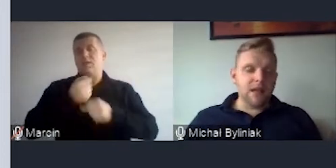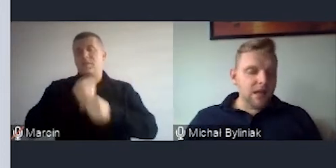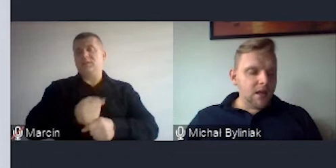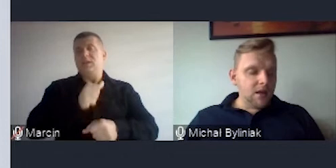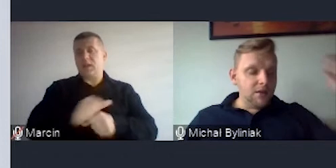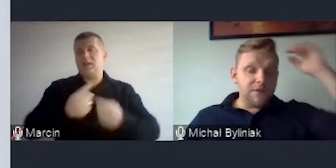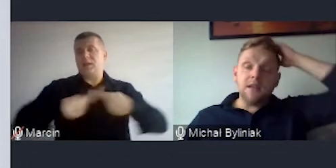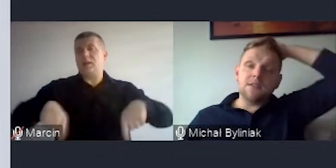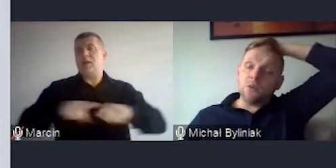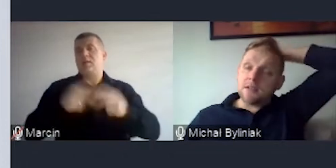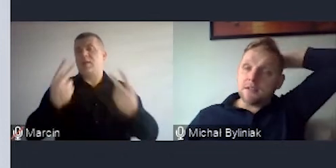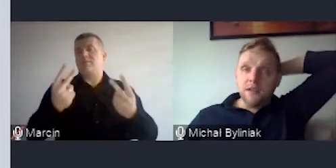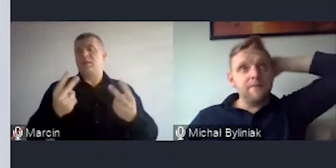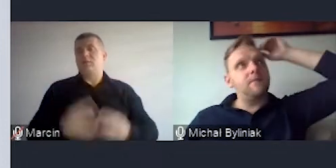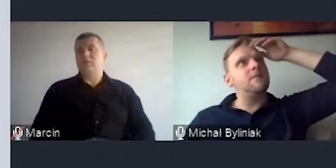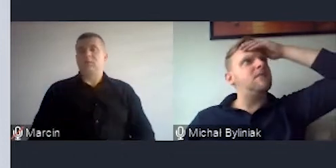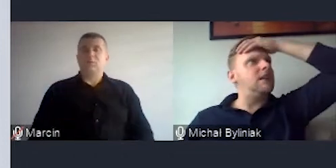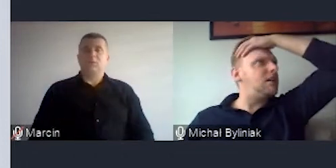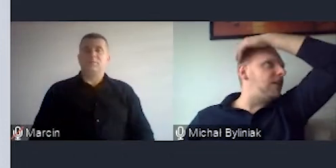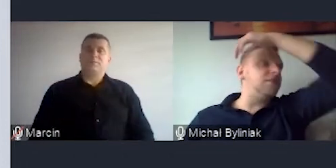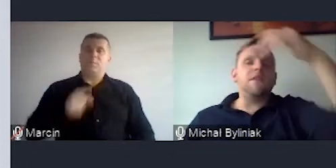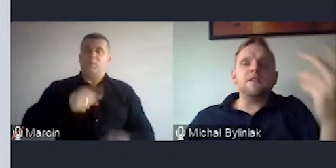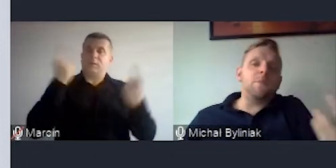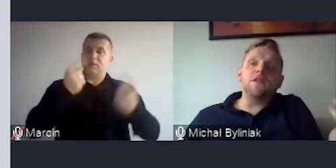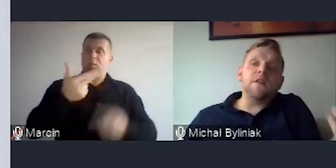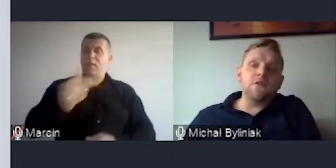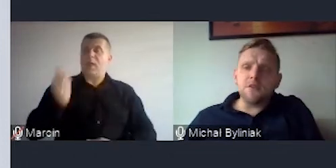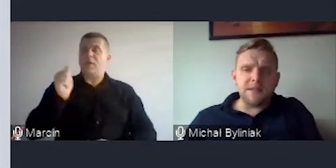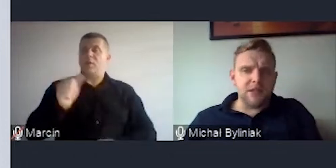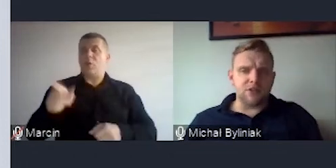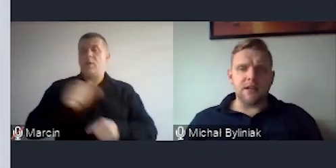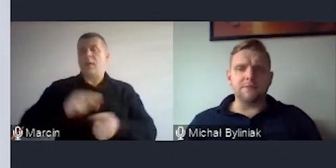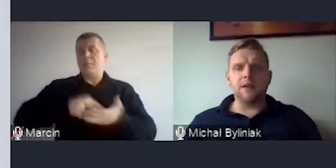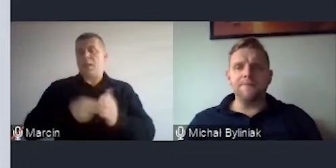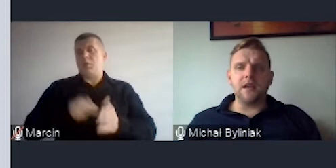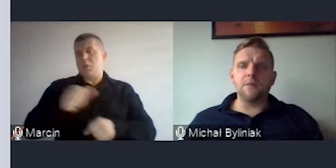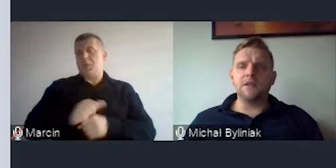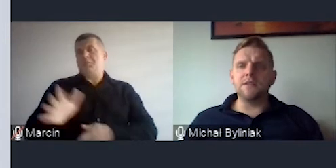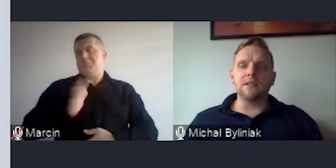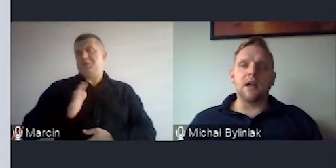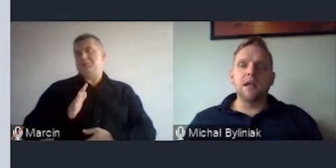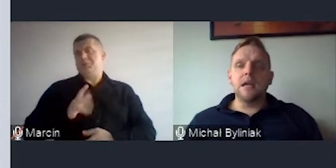W takiej sytuacji te niekwalifikowalne są planowane, one są bezpieczne dla mnie jako beneficjenta.